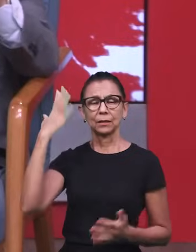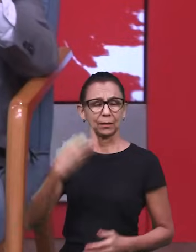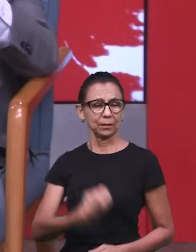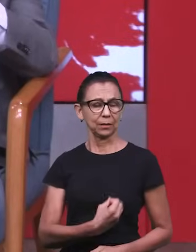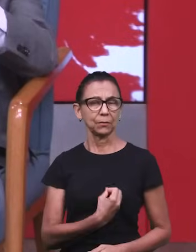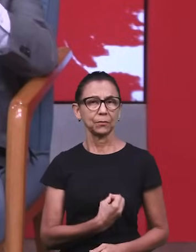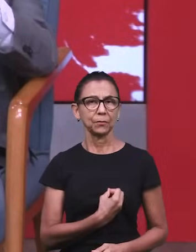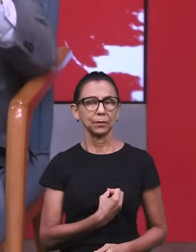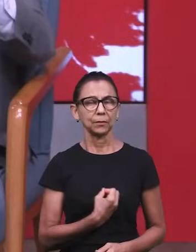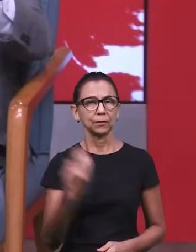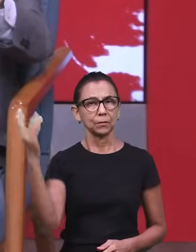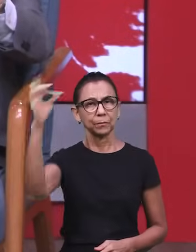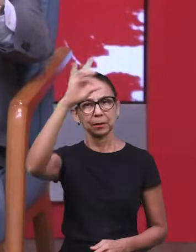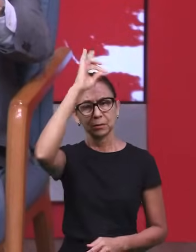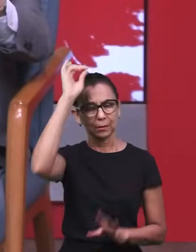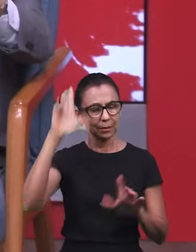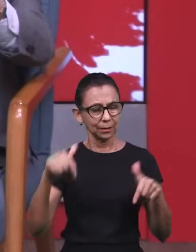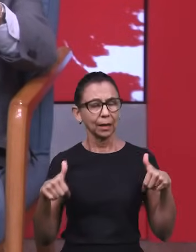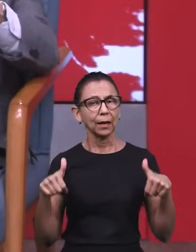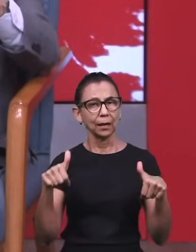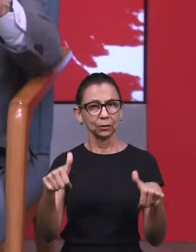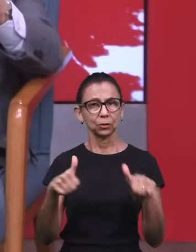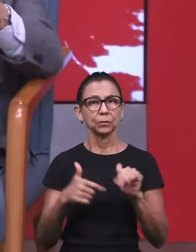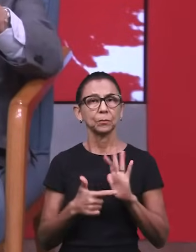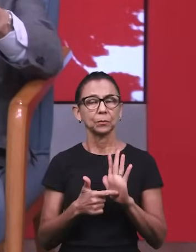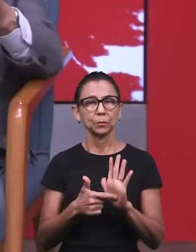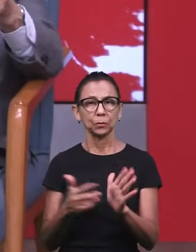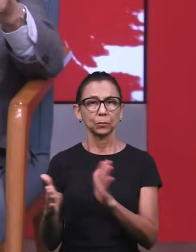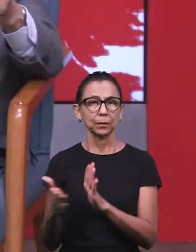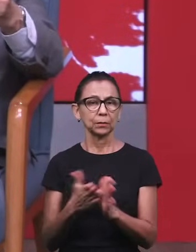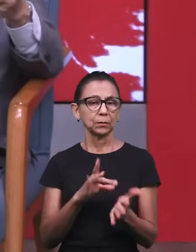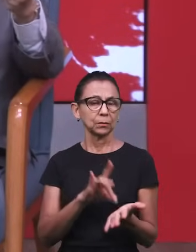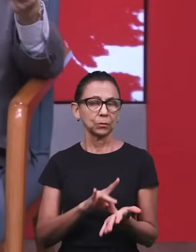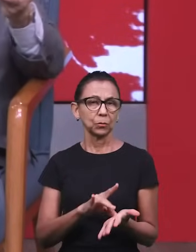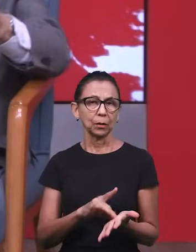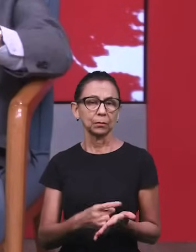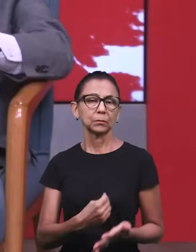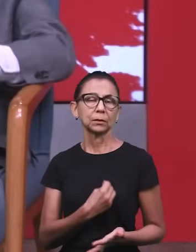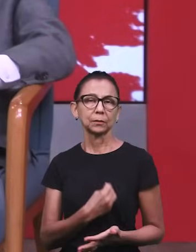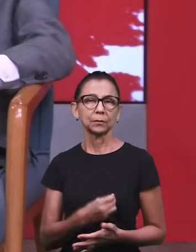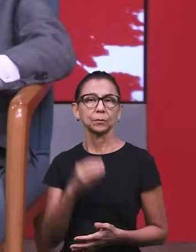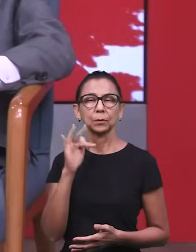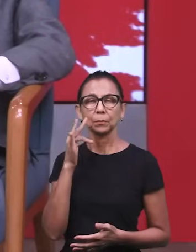revelada e o Espírito Santo quer operar isso para mostrar o tempo em que nós estamos que é o tempo